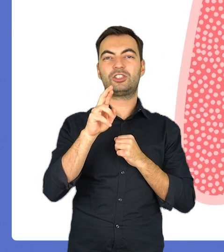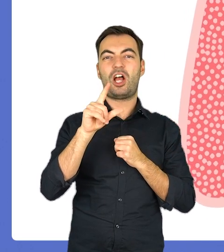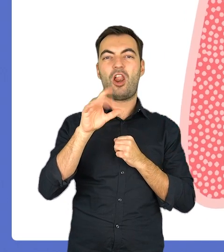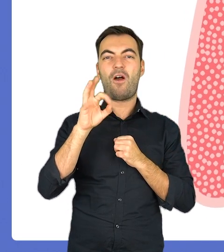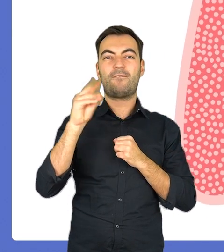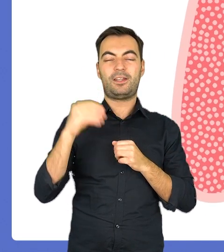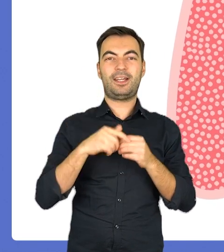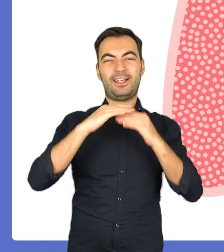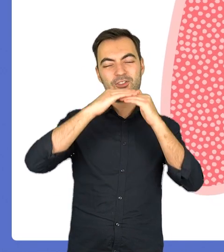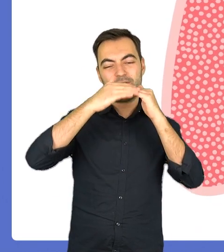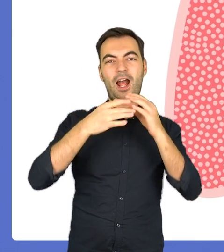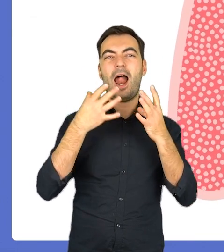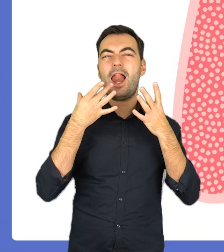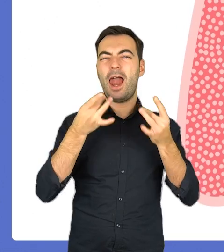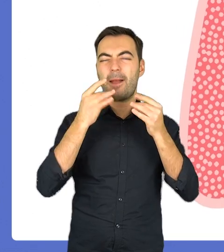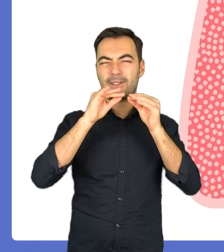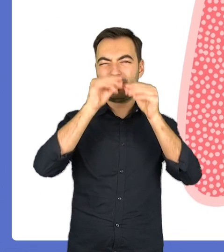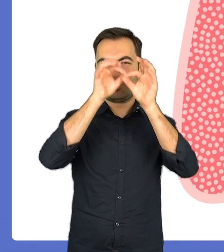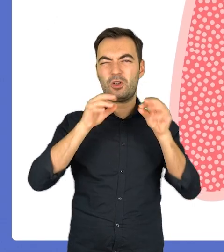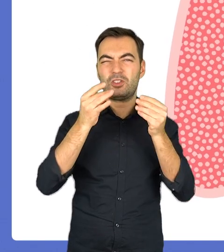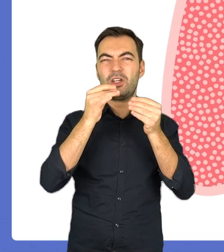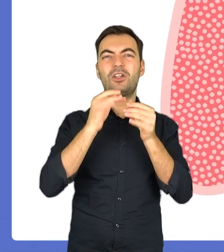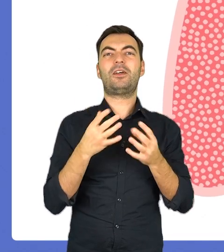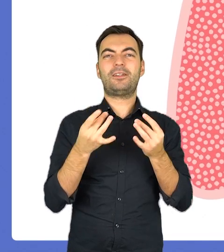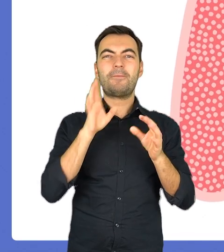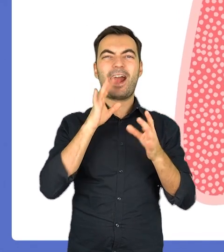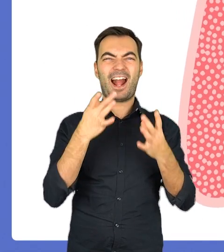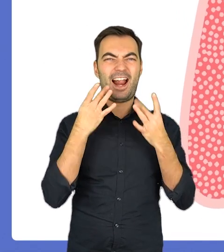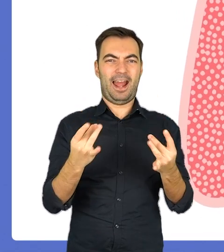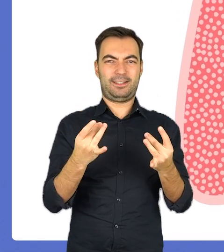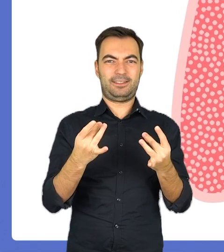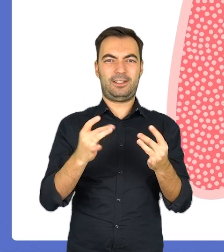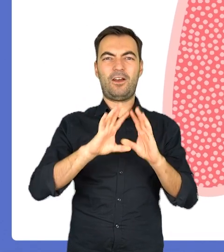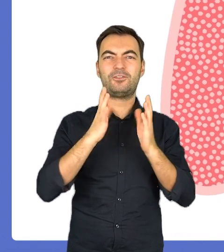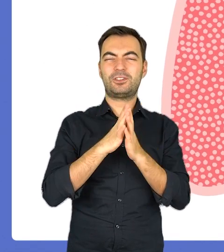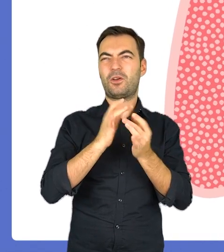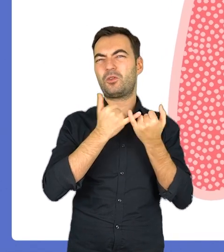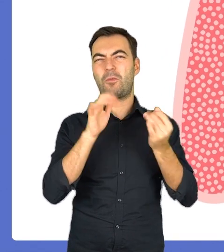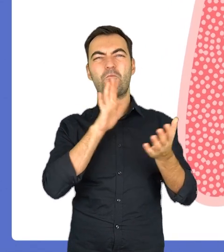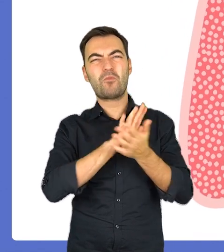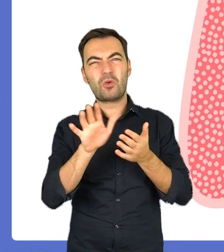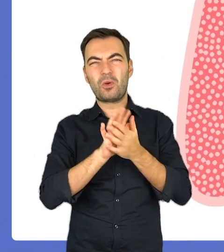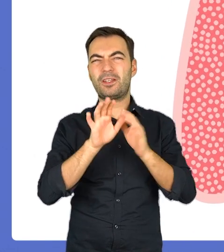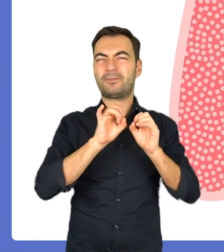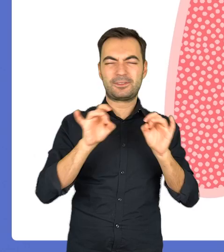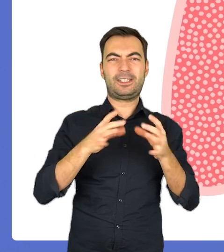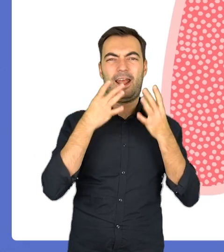Jego ścianki są pokryte lepkim śluzem który działa jak klej do którego przyklejają się różne zanieczyszczenia znajdujące